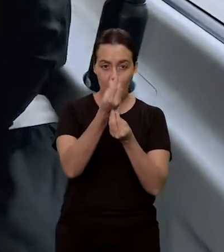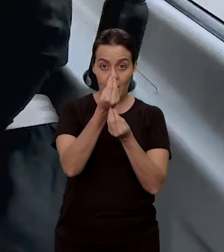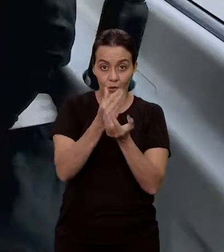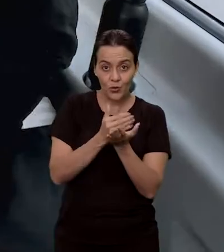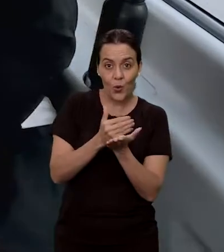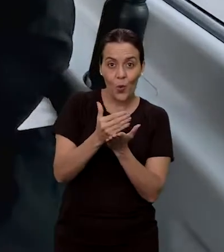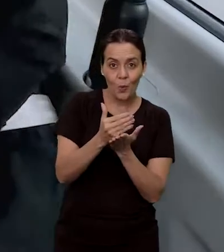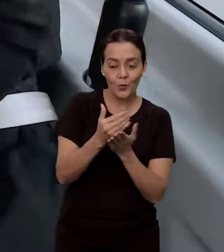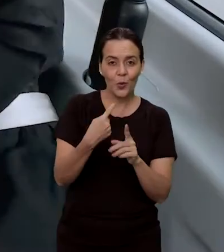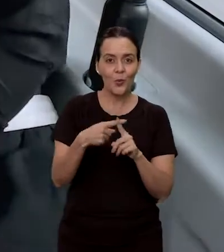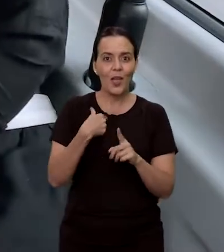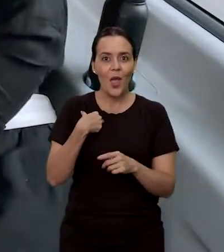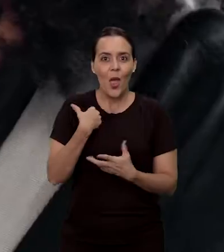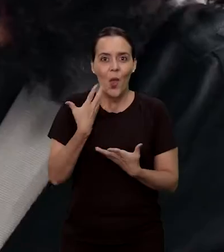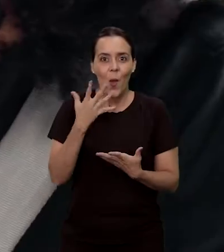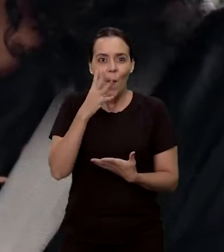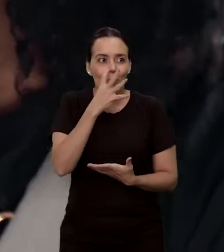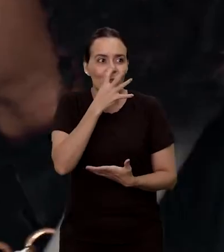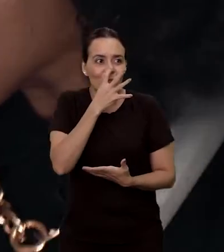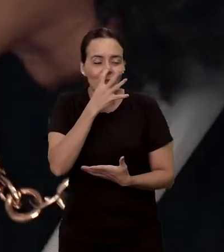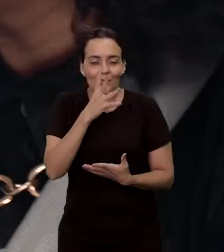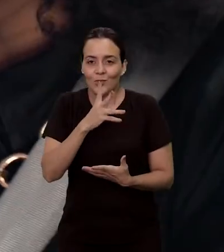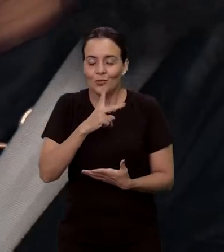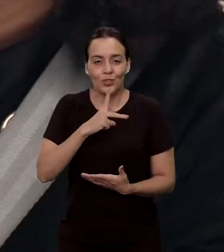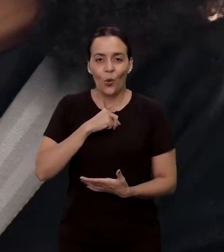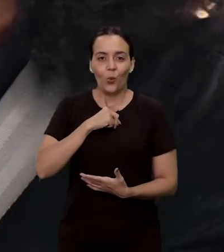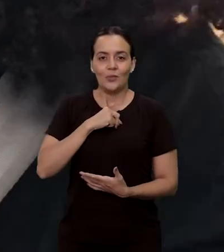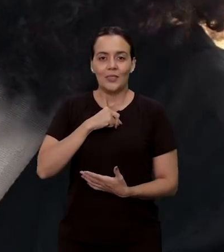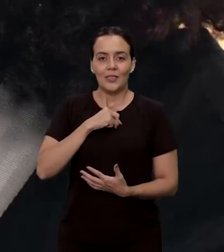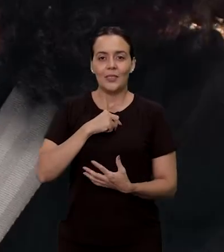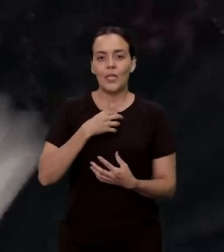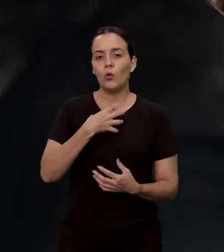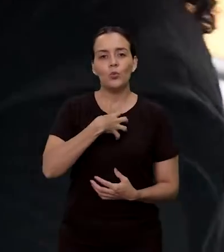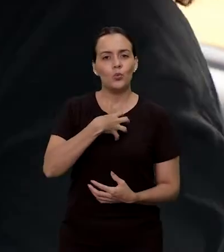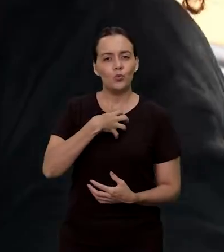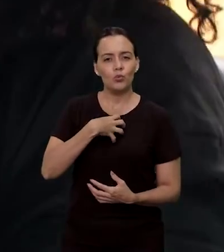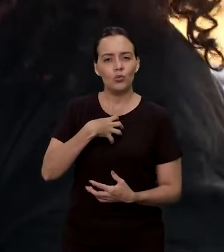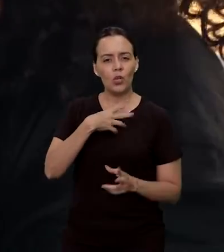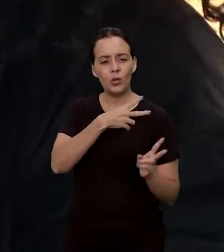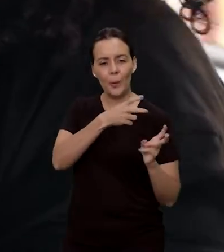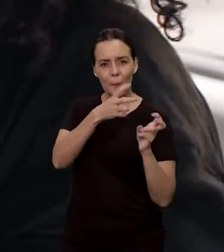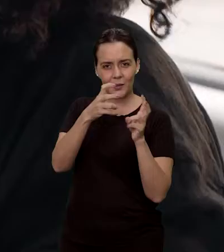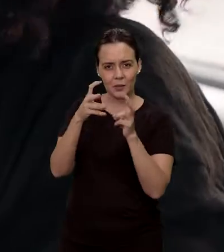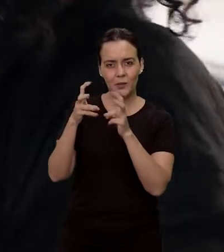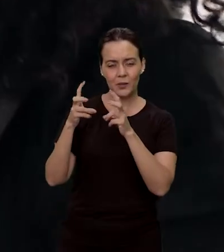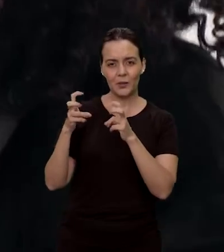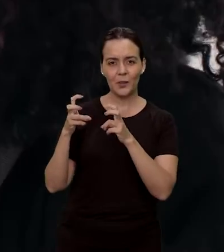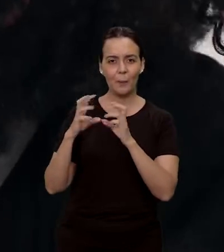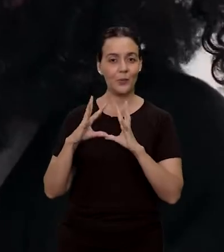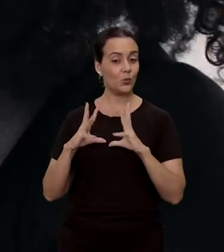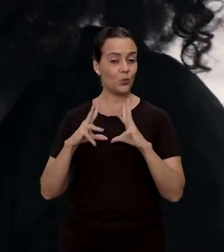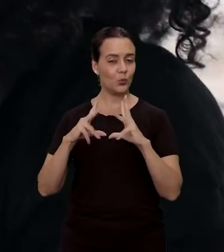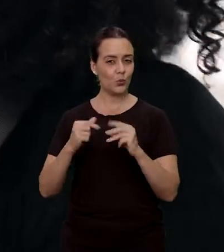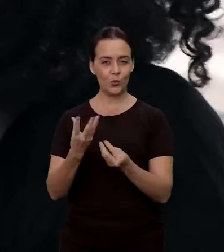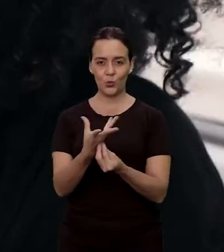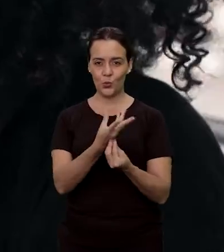porque eu fiquei encantada pela tua arte, pela forma, o seu olhar, sabe, o seu olhar pela arte.